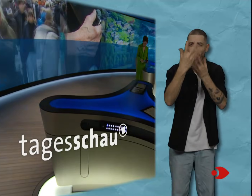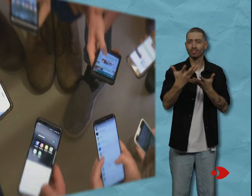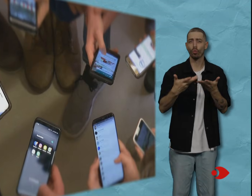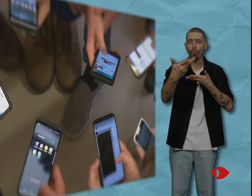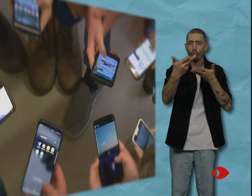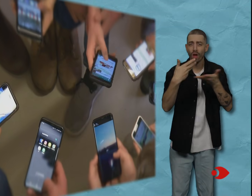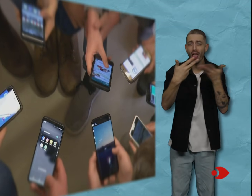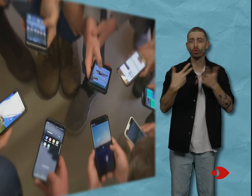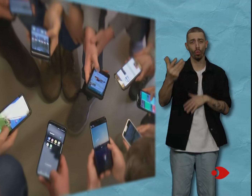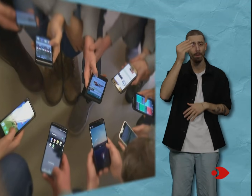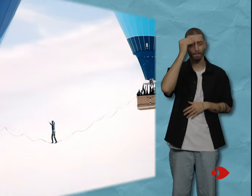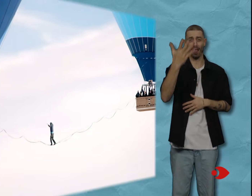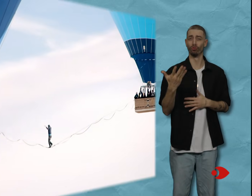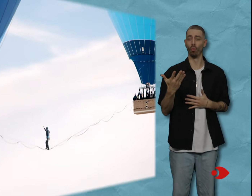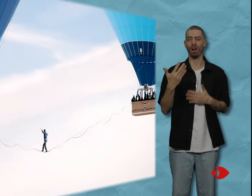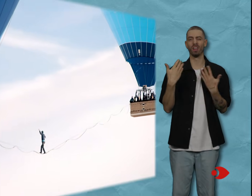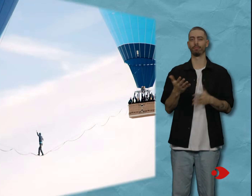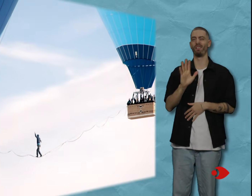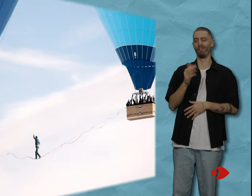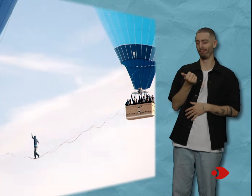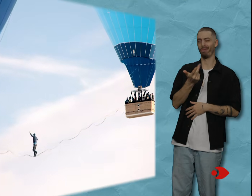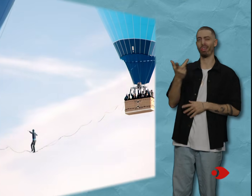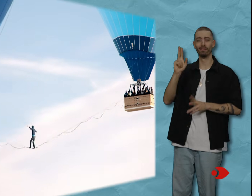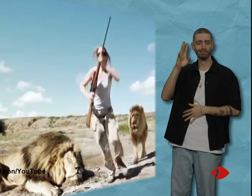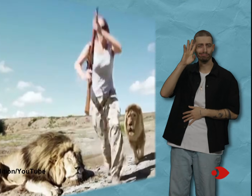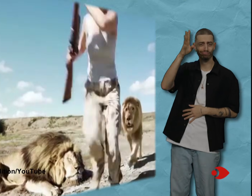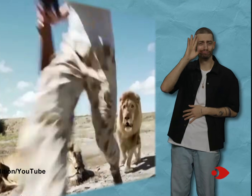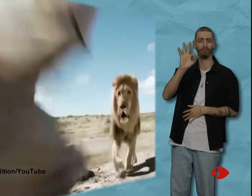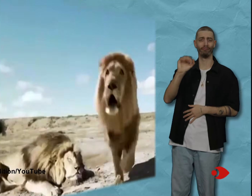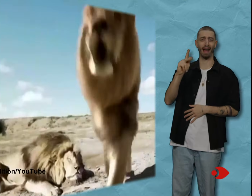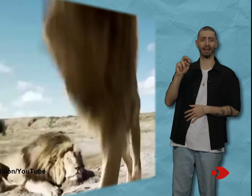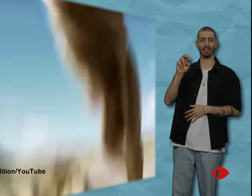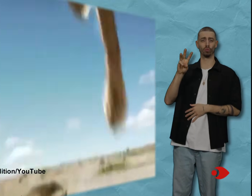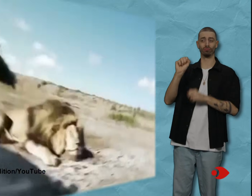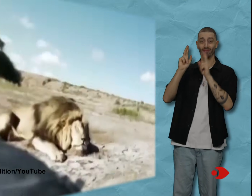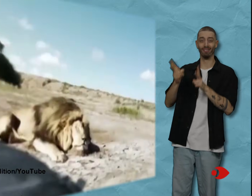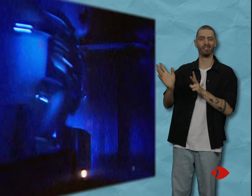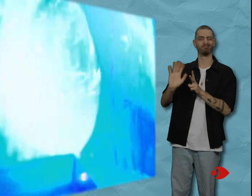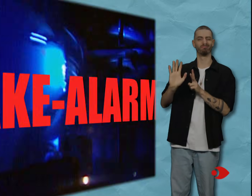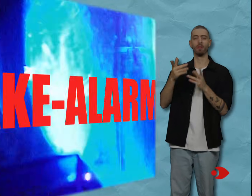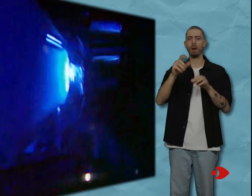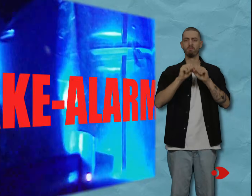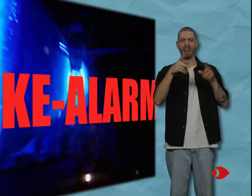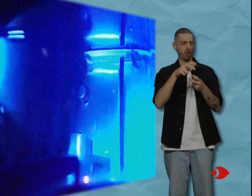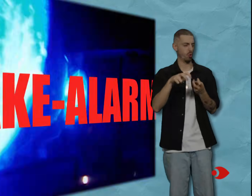Medien bieten Information, Bildung, Unterhaltung. Aber es lauern auch Fake News und unseriöse Angebote.